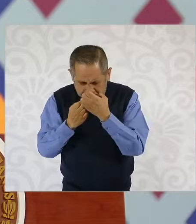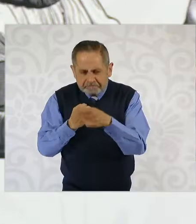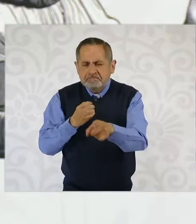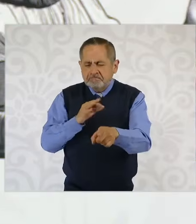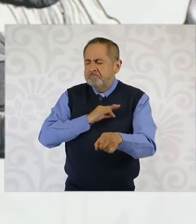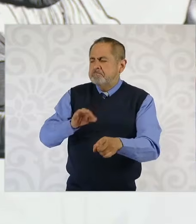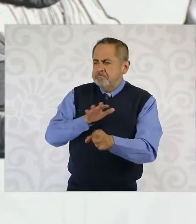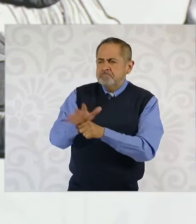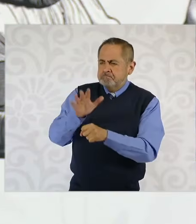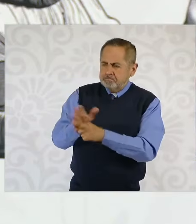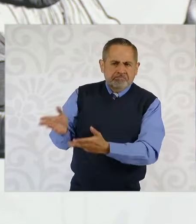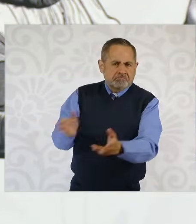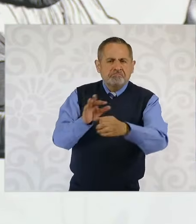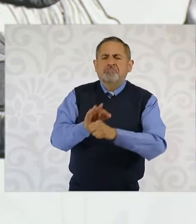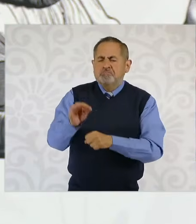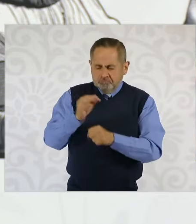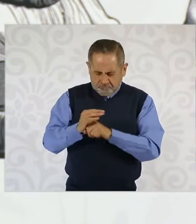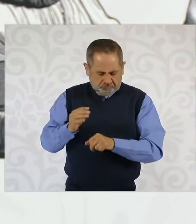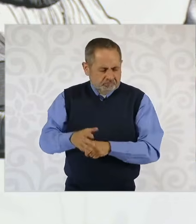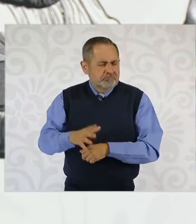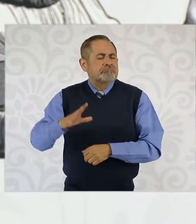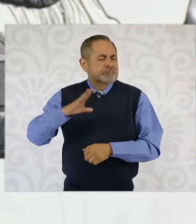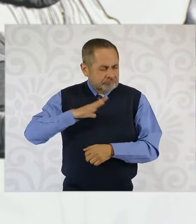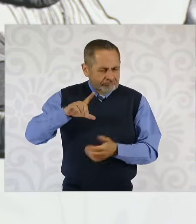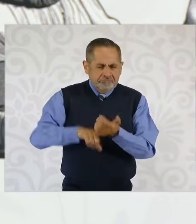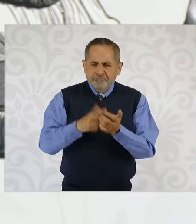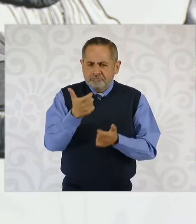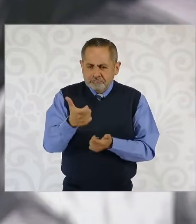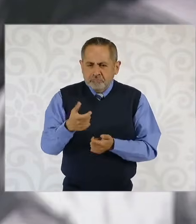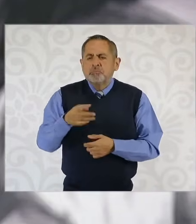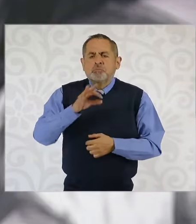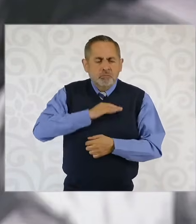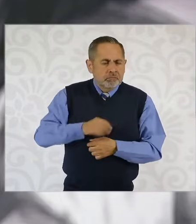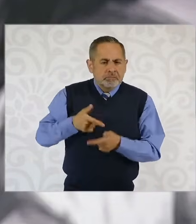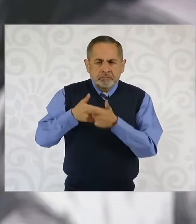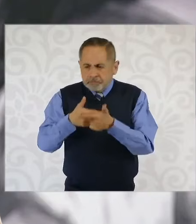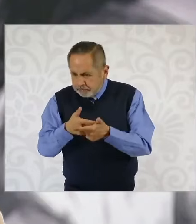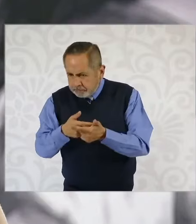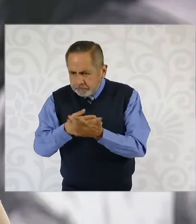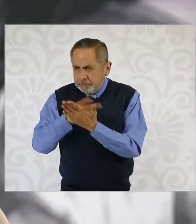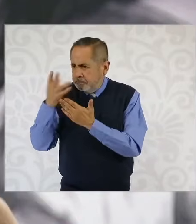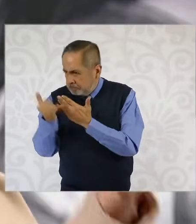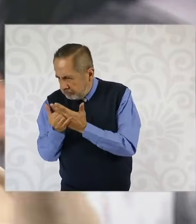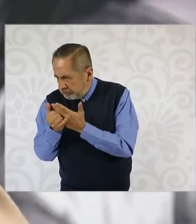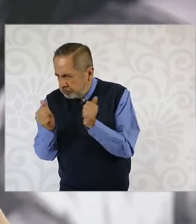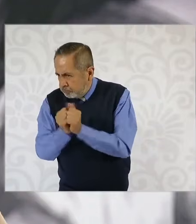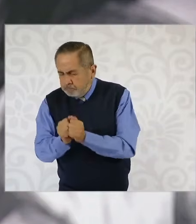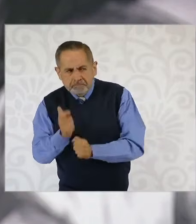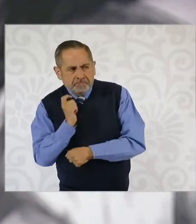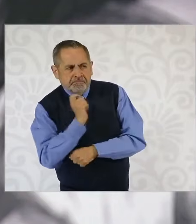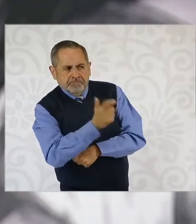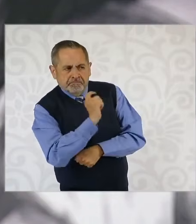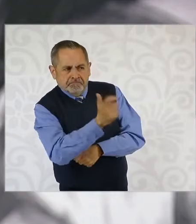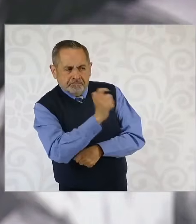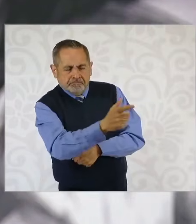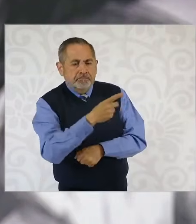desarrollar estos proyectos y al mismo tiempo seguir pagando su deuda disminuir su deuda y